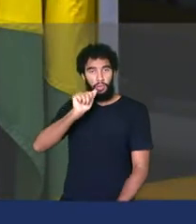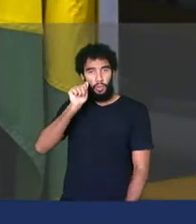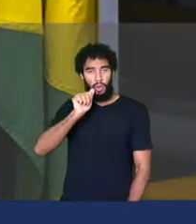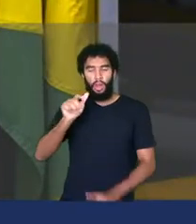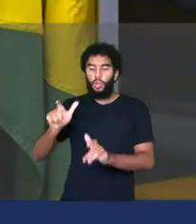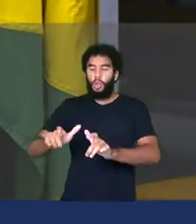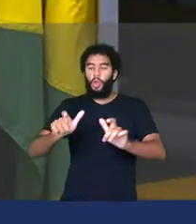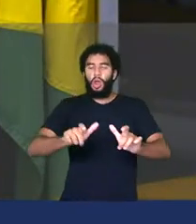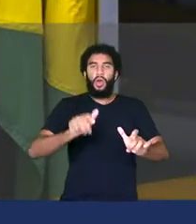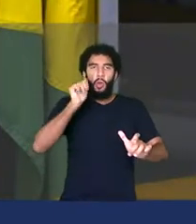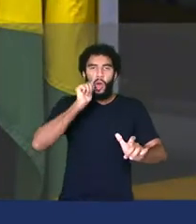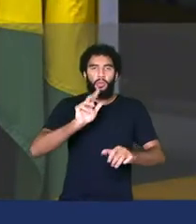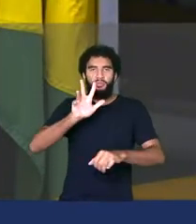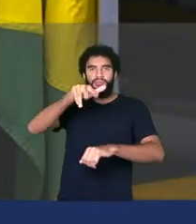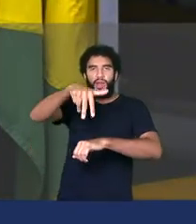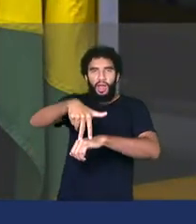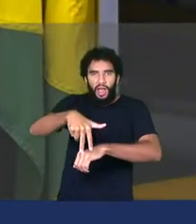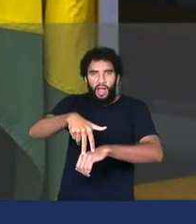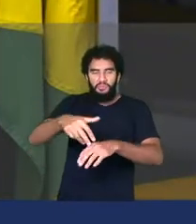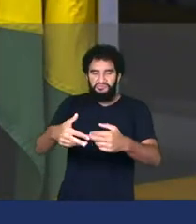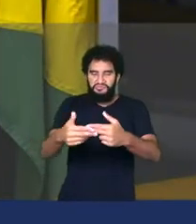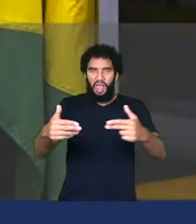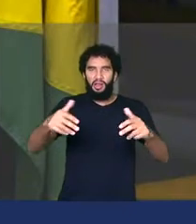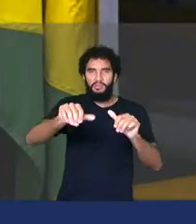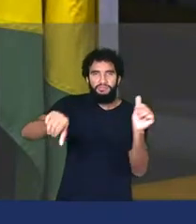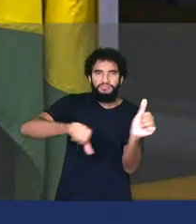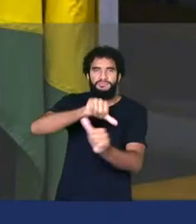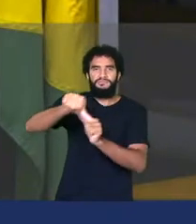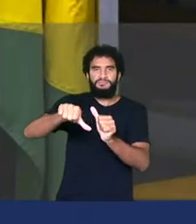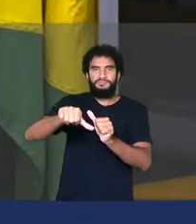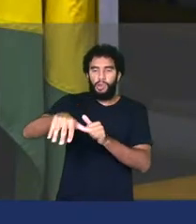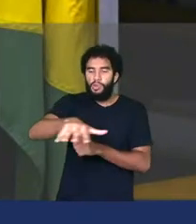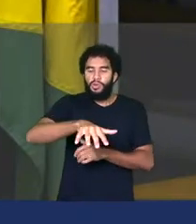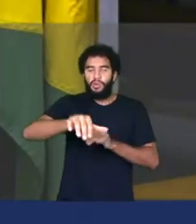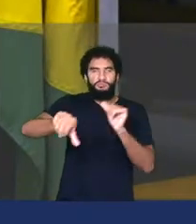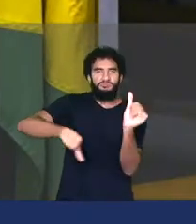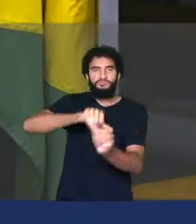ONDE QUER QUE TENHA UMA MULHER, AS COISAS SE TRANSFORMAM, O AMBIENTE MUDA. AQUI NÃO É GUERRA DE SEXOS,